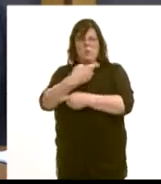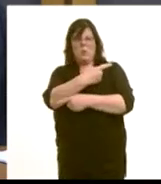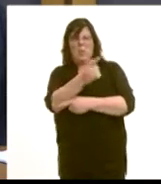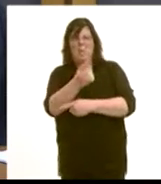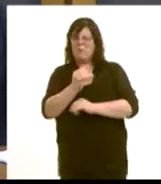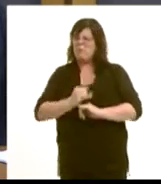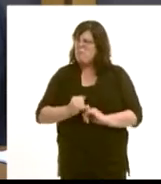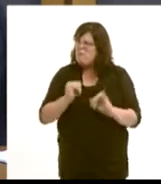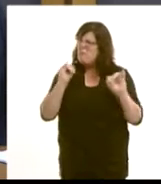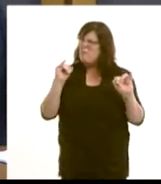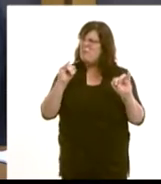hwnnw.